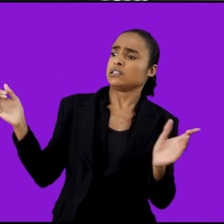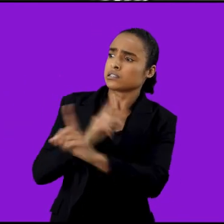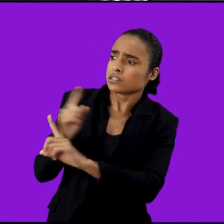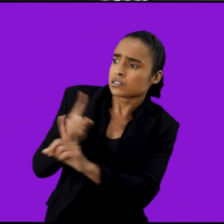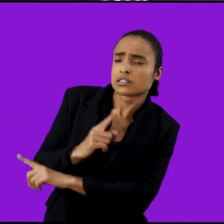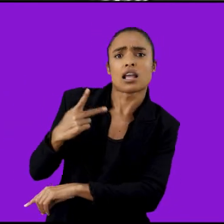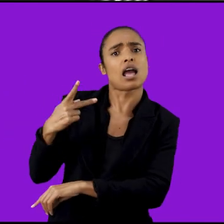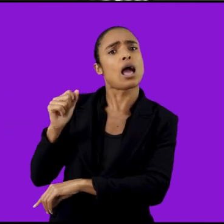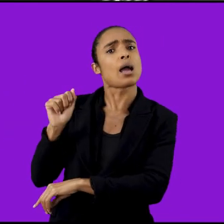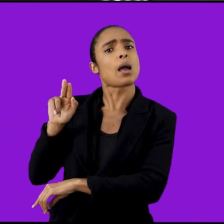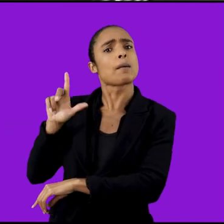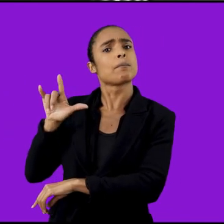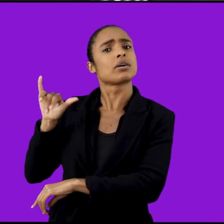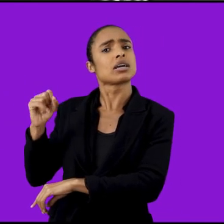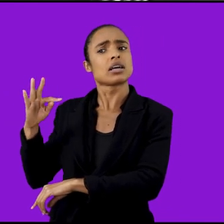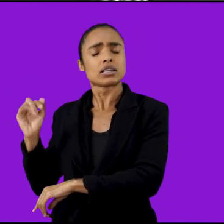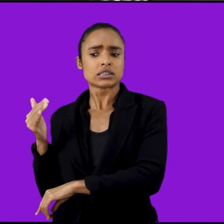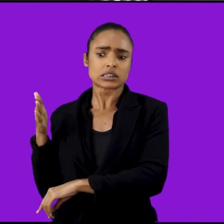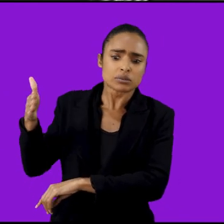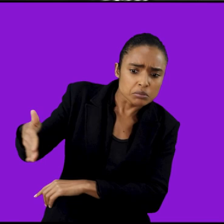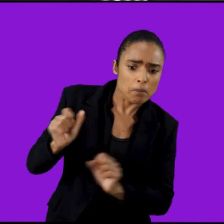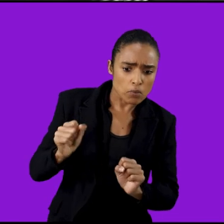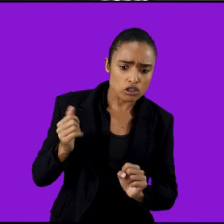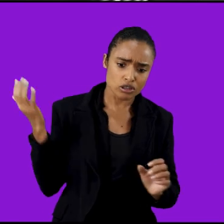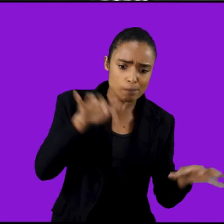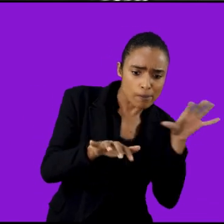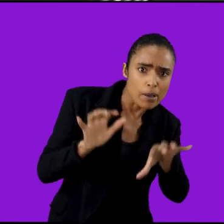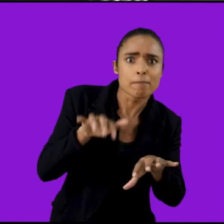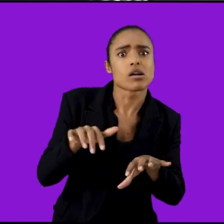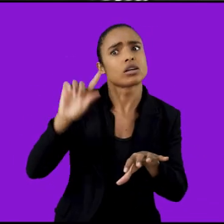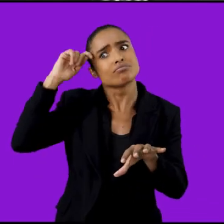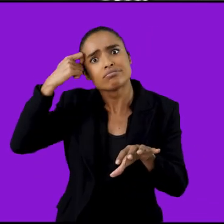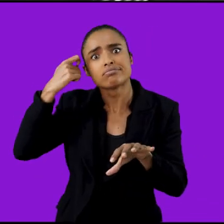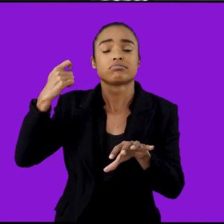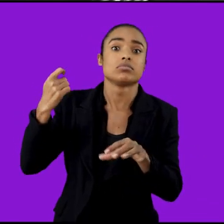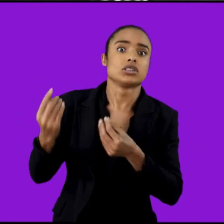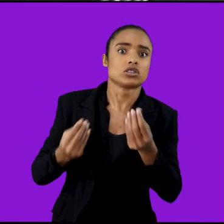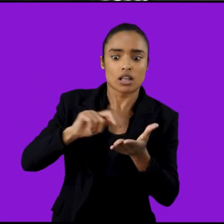É muita coisa, é muita história. Mas é. Cê vê que coisa louca, né? Você